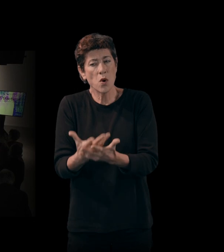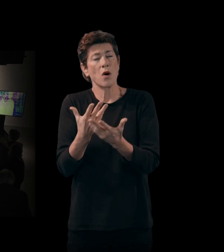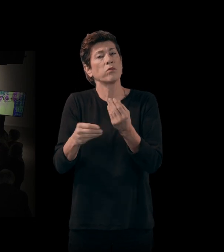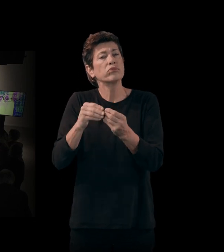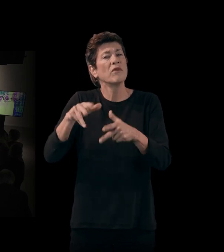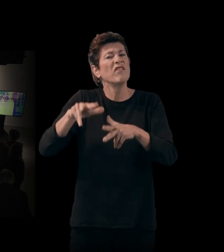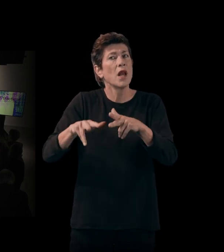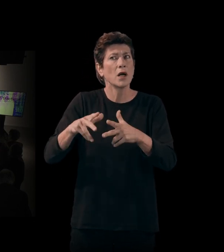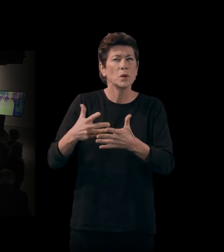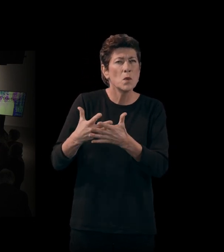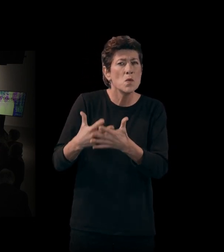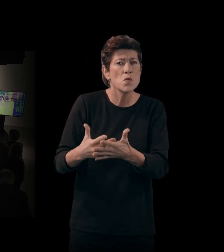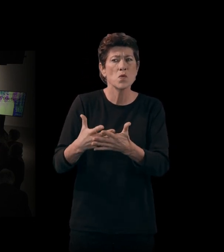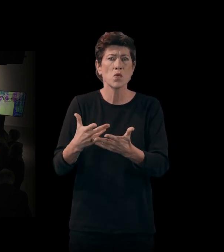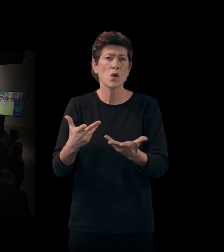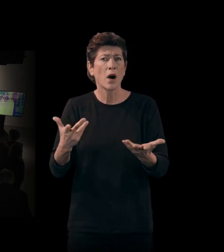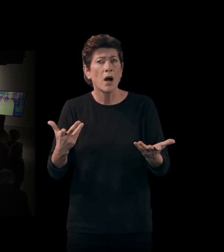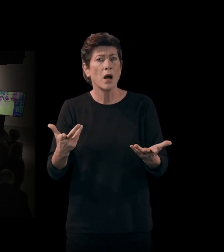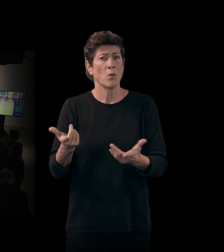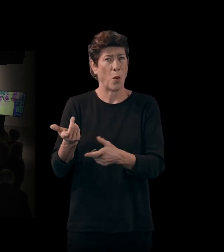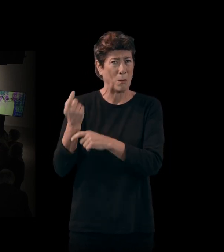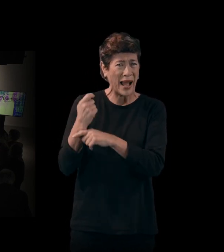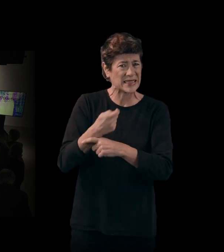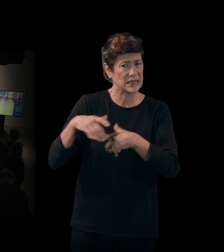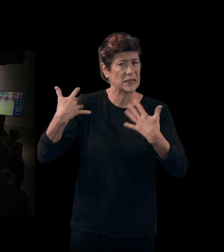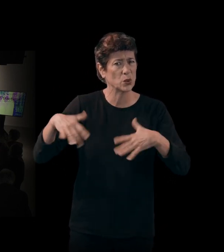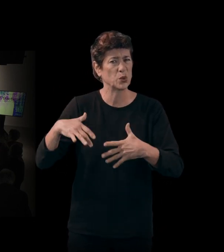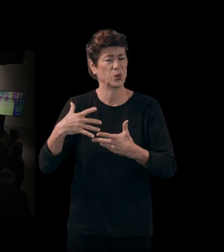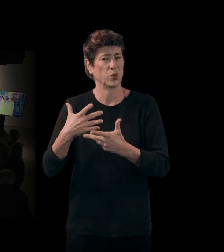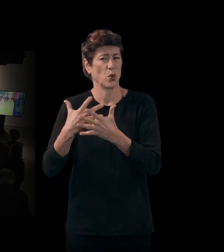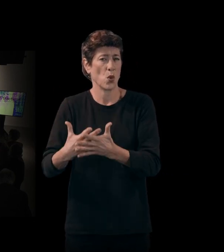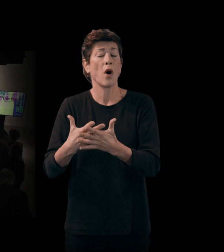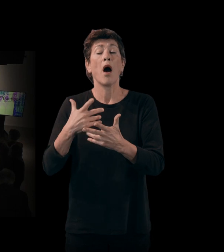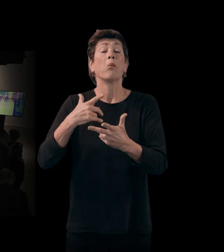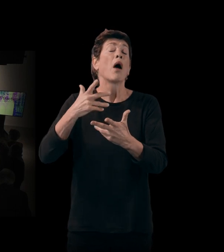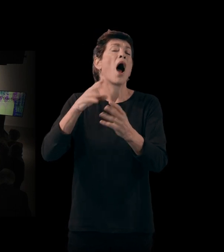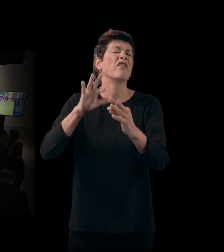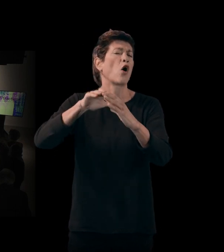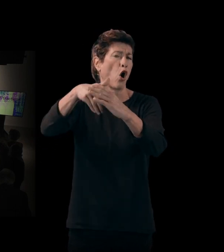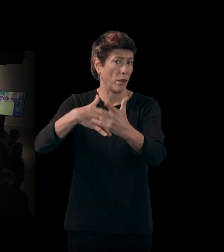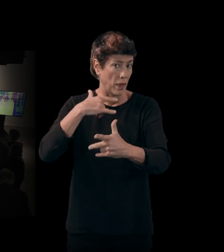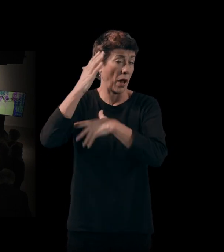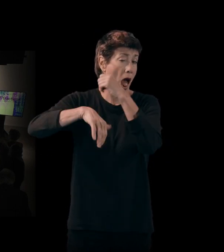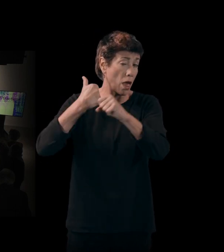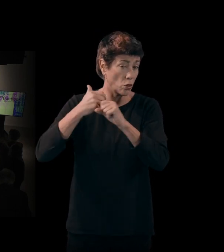qui était martyr après la grotte. Et puis, un an après la grotte, quand l'un des frères du village